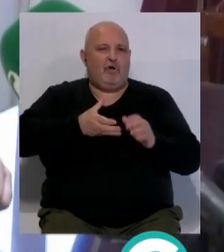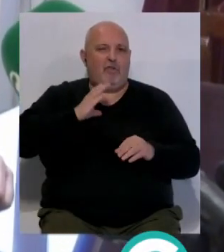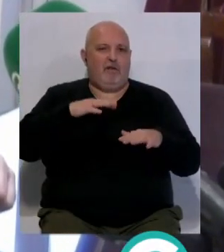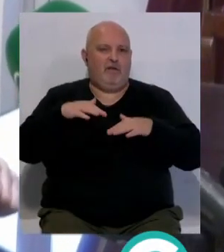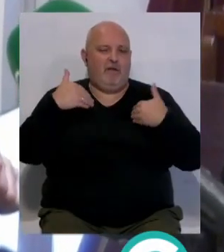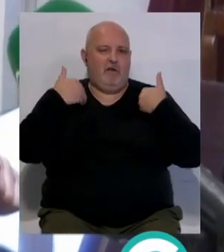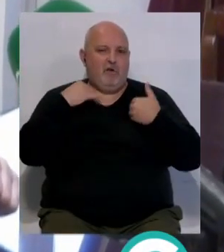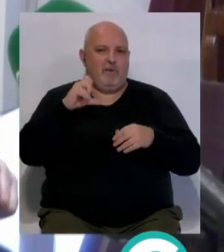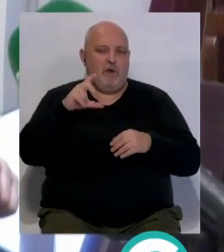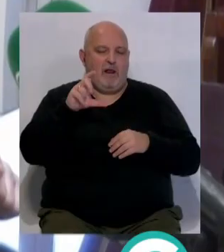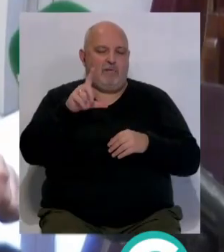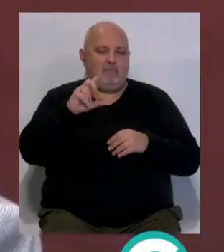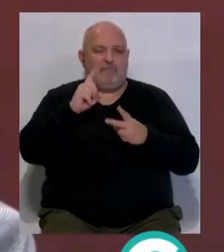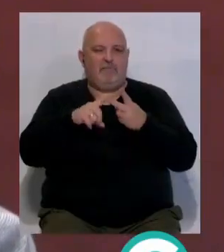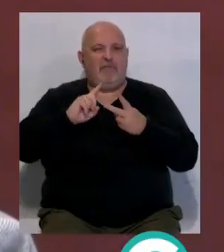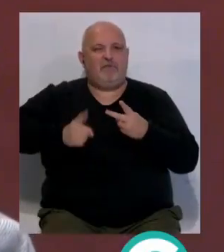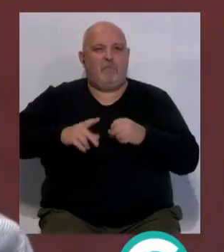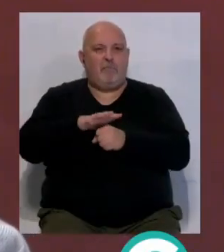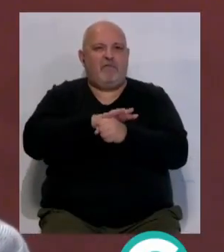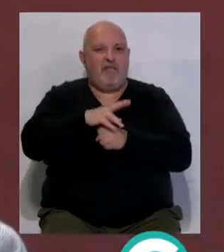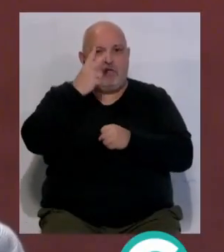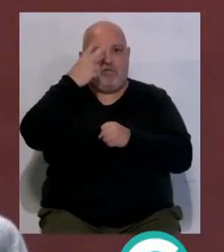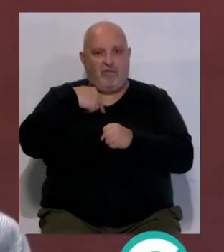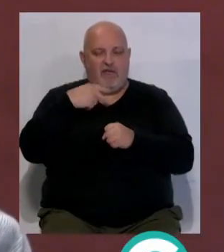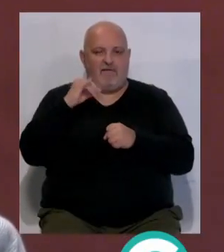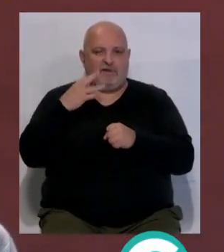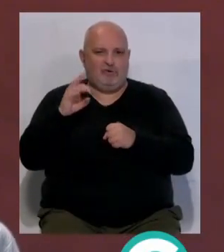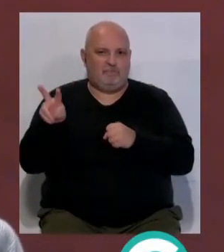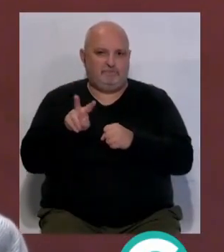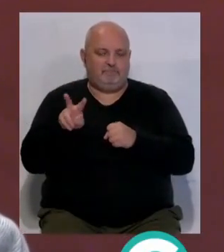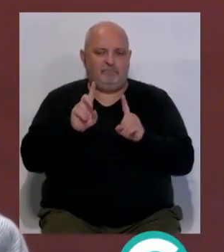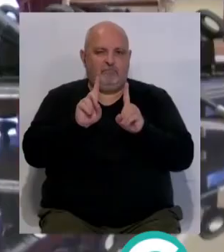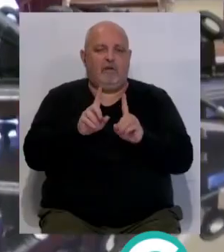José Manuel berdua junto al director provincial de la 11 Alberto Ríos la organización colabora